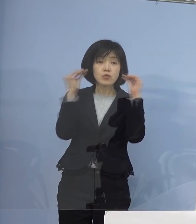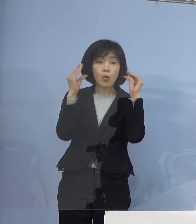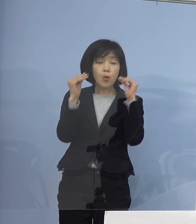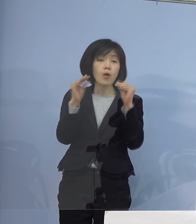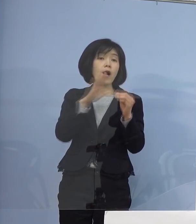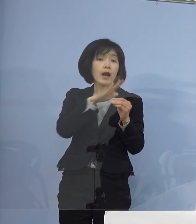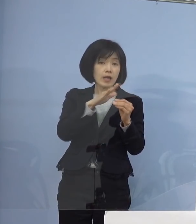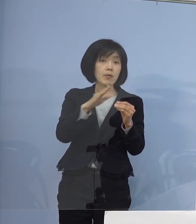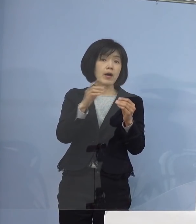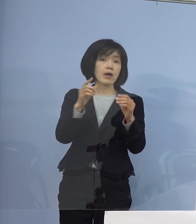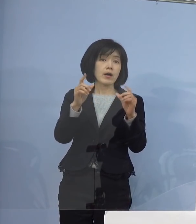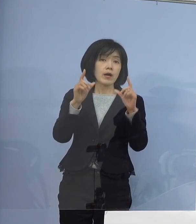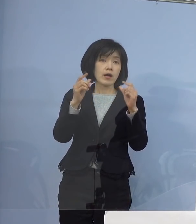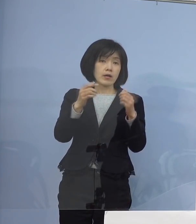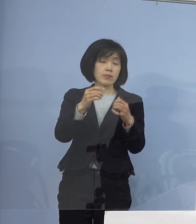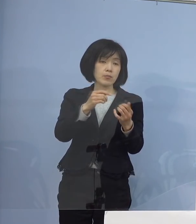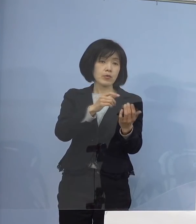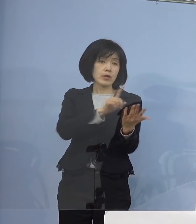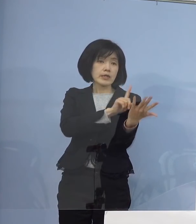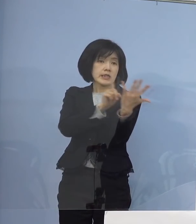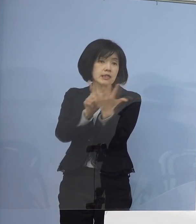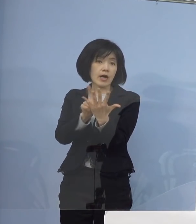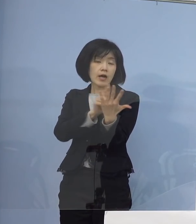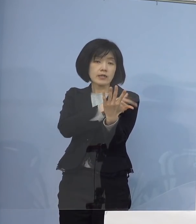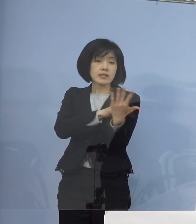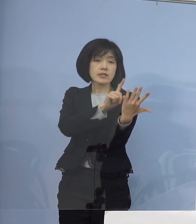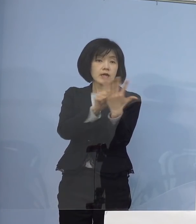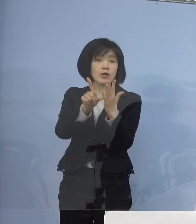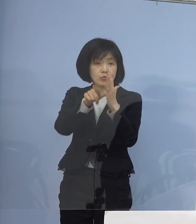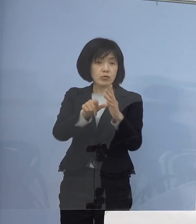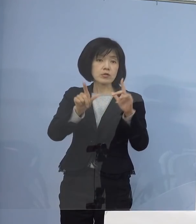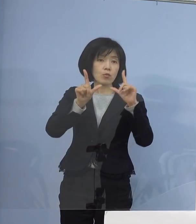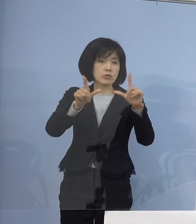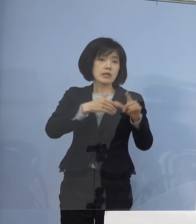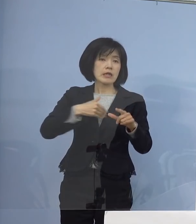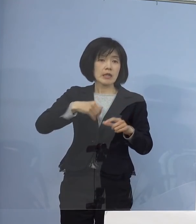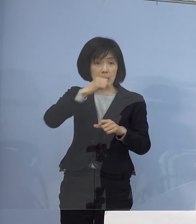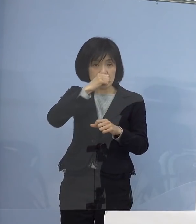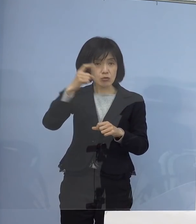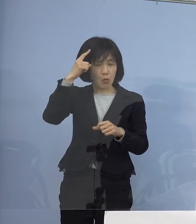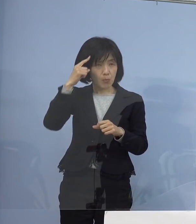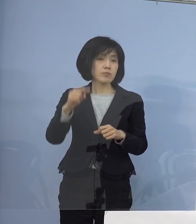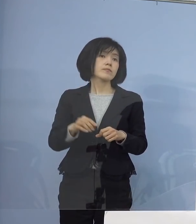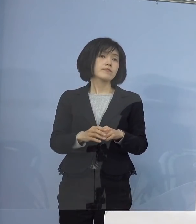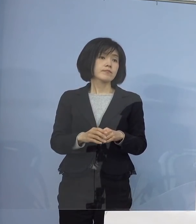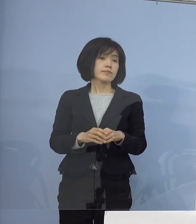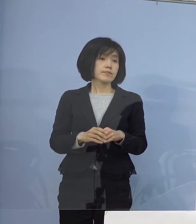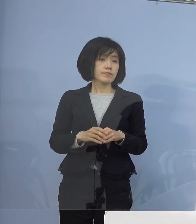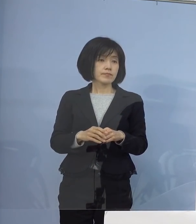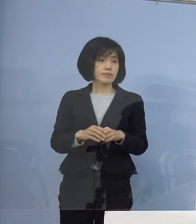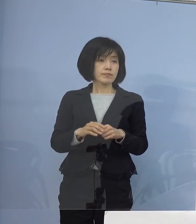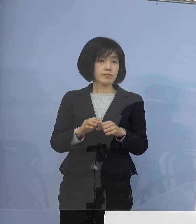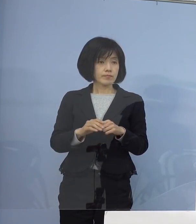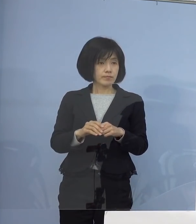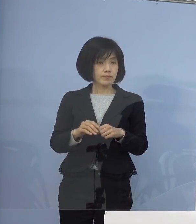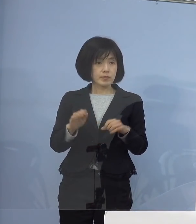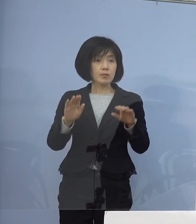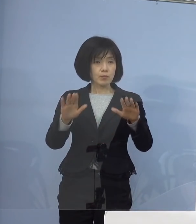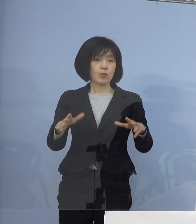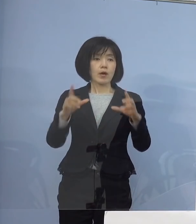よろしくお願い ご協力のほどよろしくお願い出来ればと思います それではすみません、失礼します